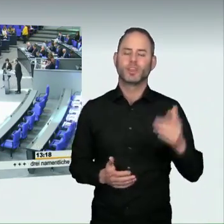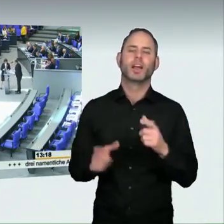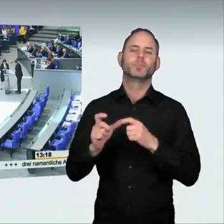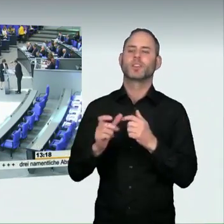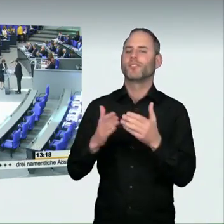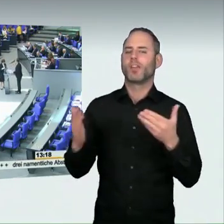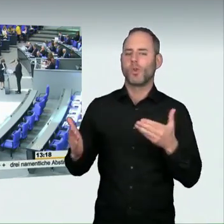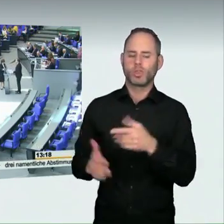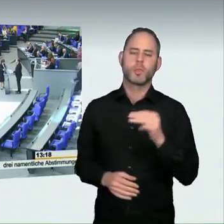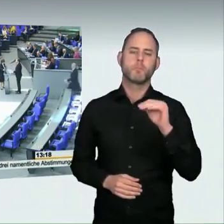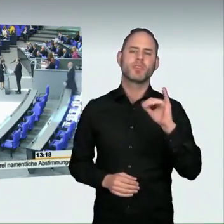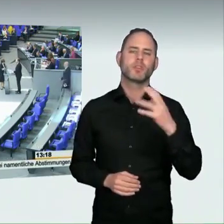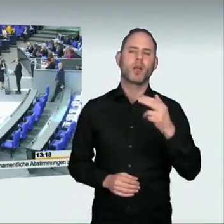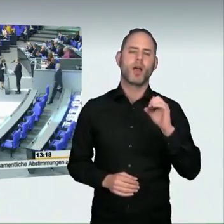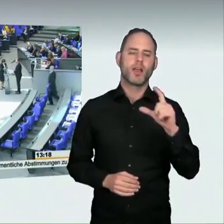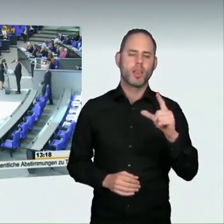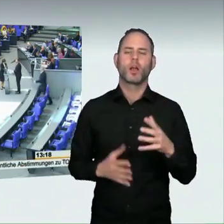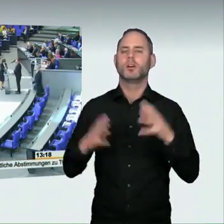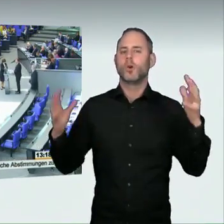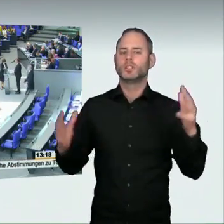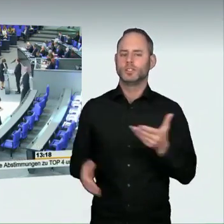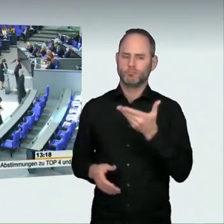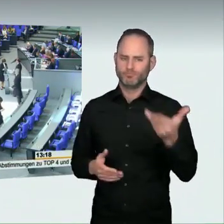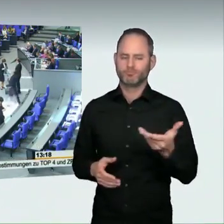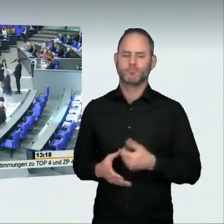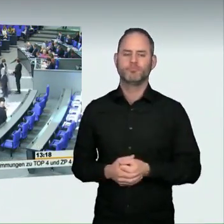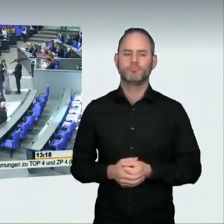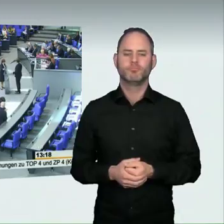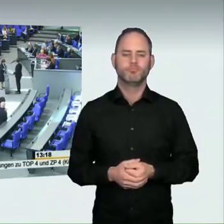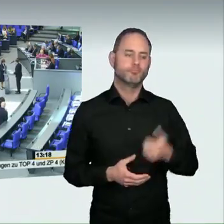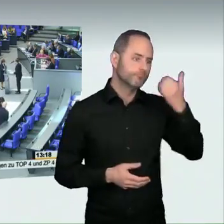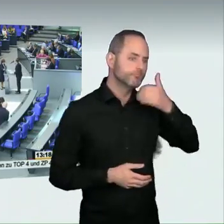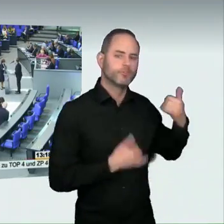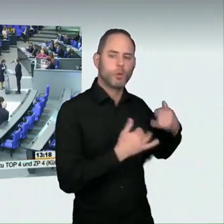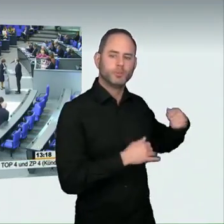(Sprecherwechsel): Sehr geehrte Frau Präsidentin! Sehr geehrte Damen und Herren! Liebe Kolleginnen und Kollegen! Den Letzten beißen ja bekanntlich die Hunde.